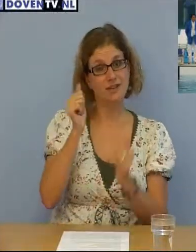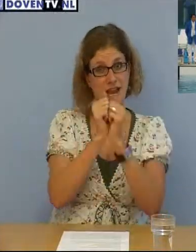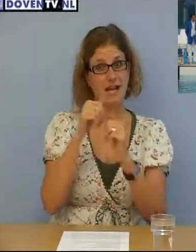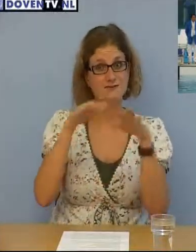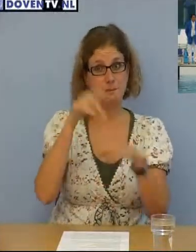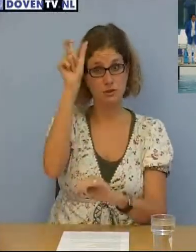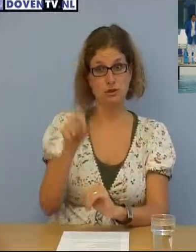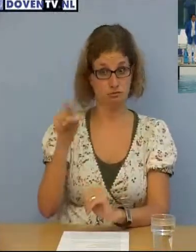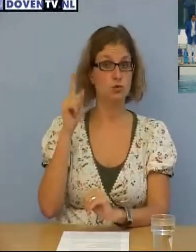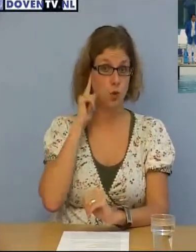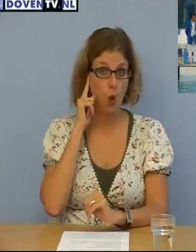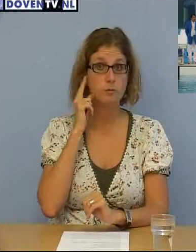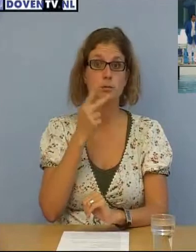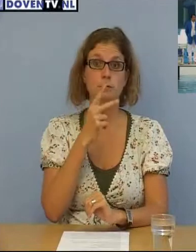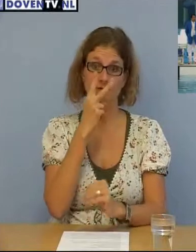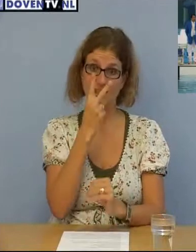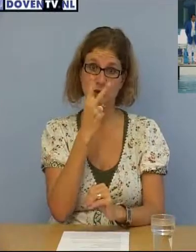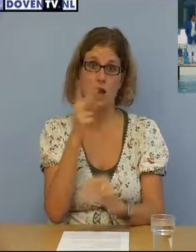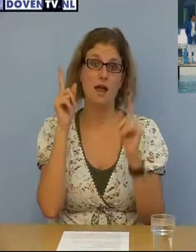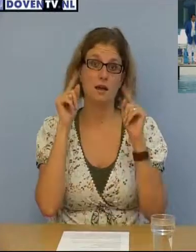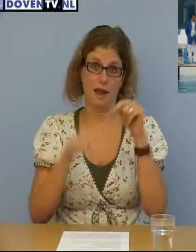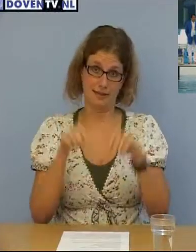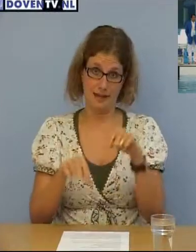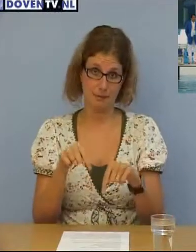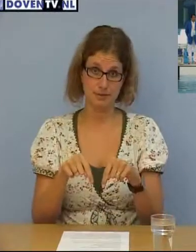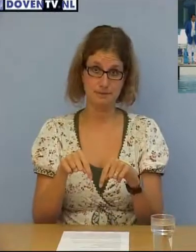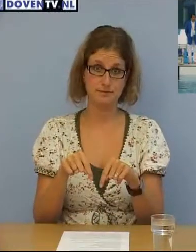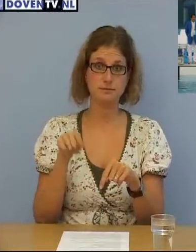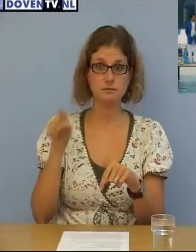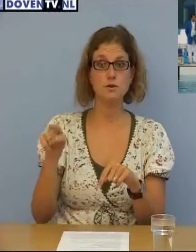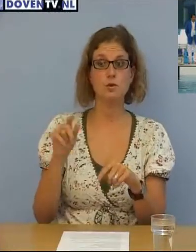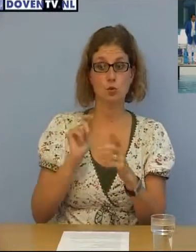De 17-jarige zwemster is doof en visueel gehandicapt.